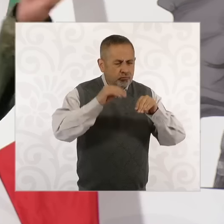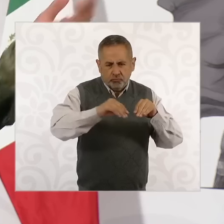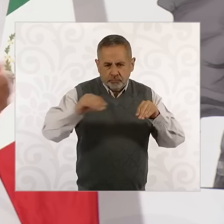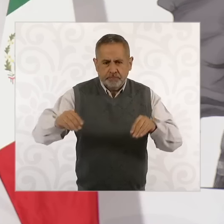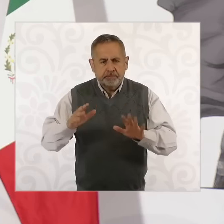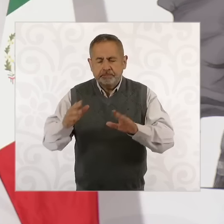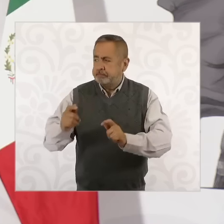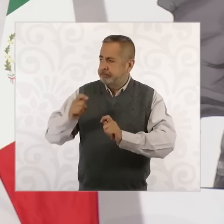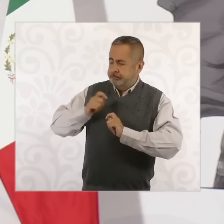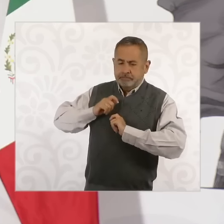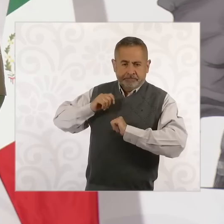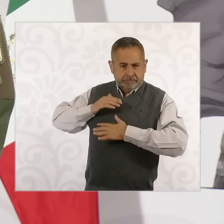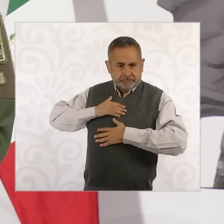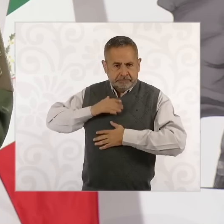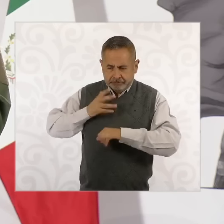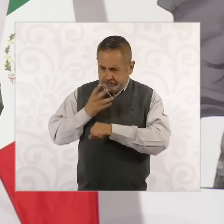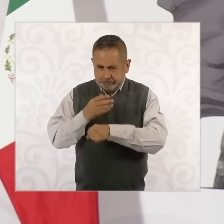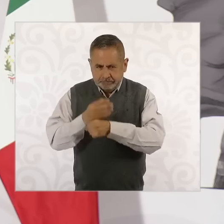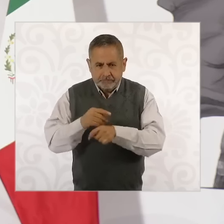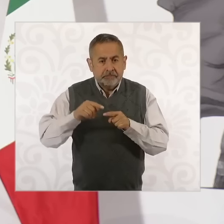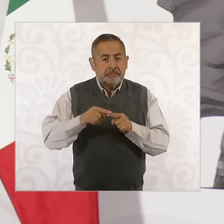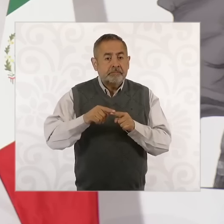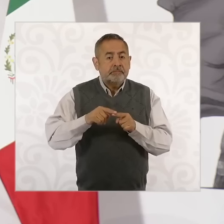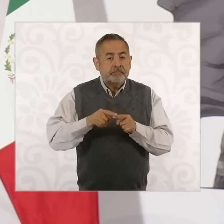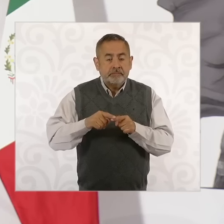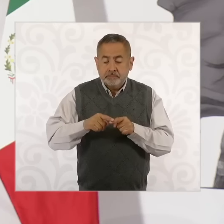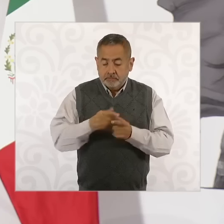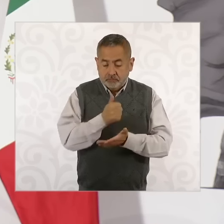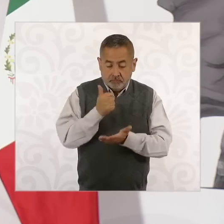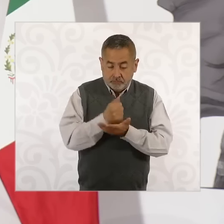como ya le mencionamos, la construcción del tren de la ciudad de la vía feria de Ciudad de México a